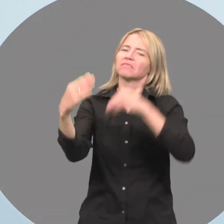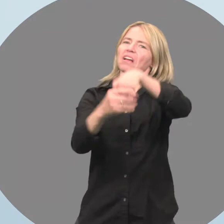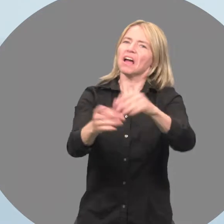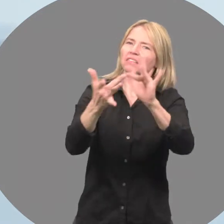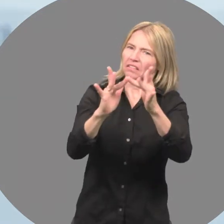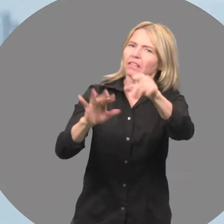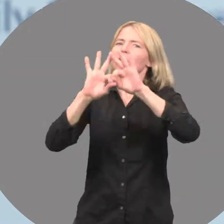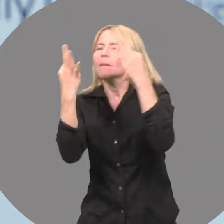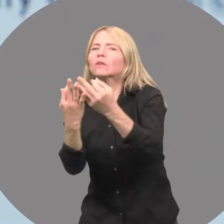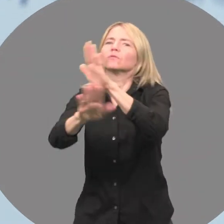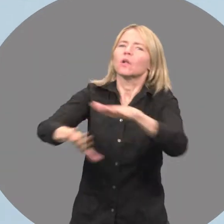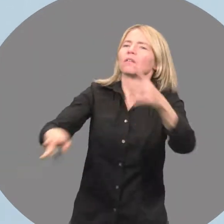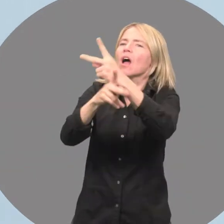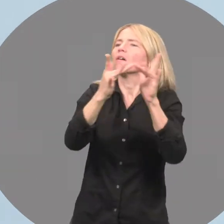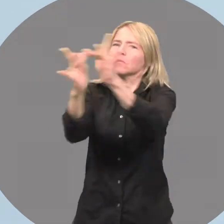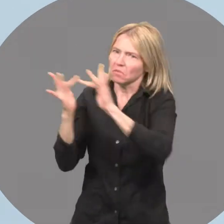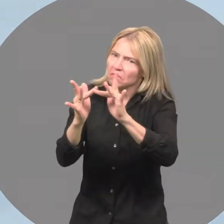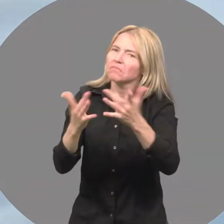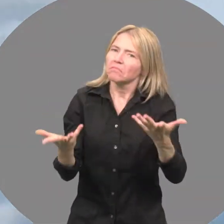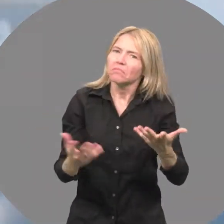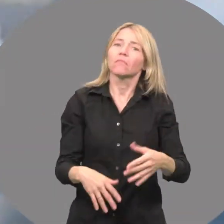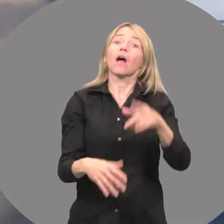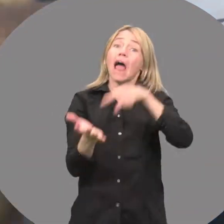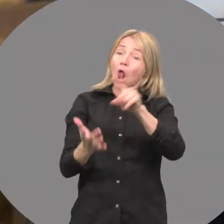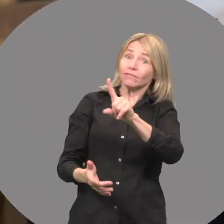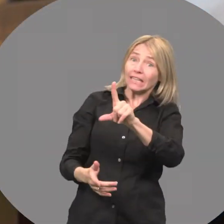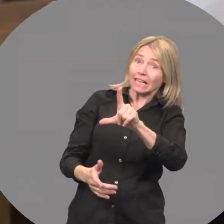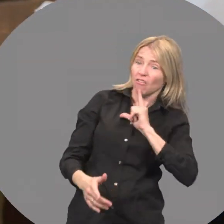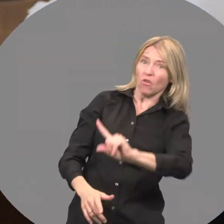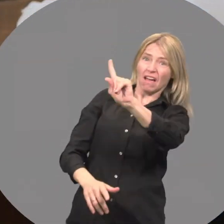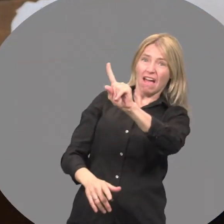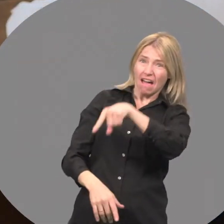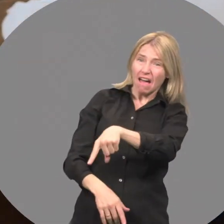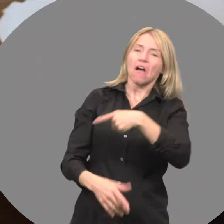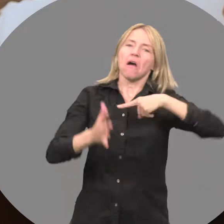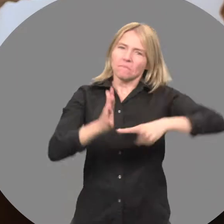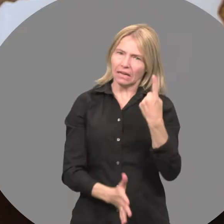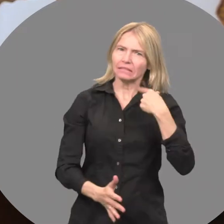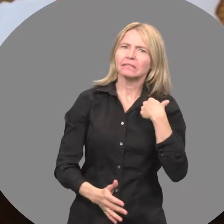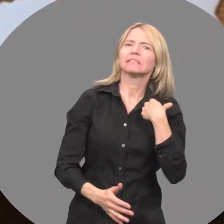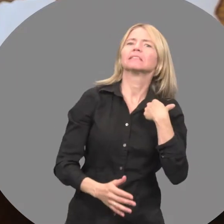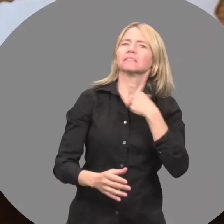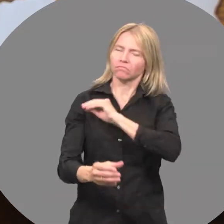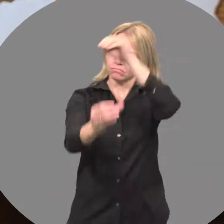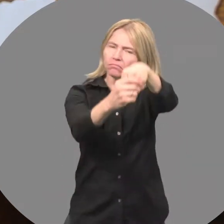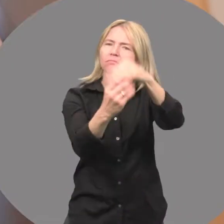et j'ai trouvé un endroit idéal pour mon enfant. Narrateur : Après avoir inscrit Levi sur la liste d'attente, Sharon et son fils ont été invités à participer